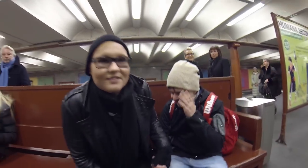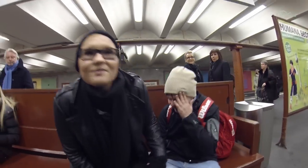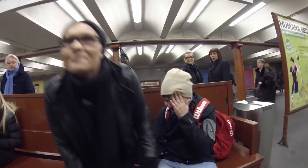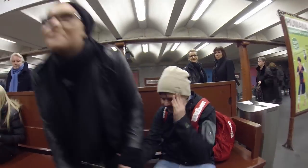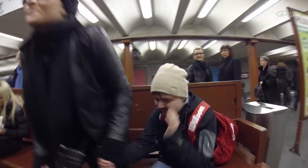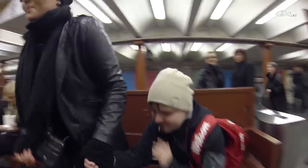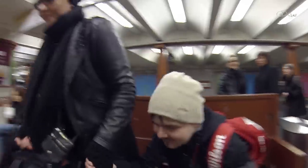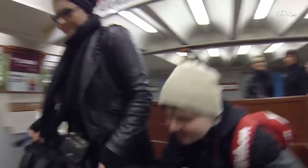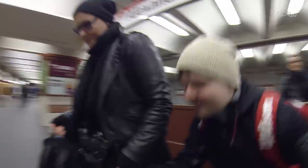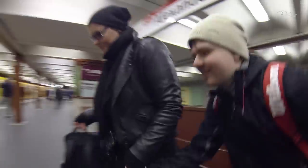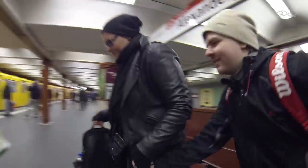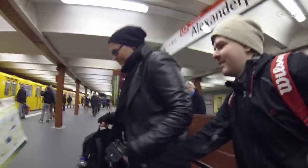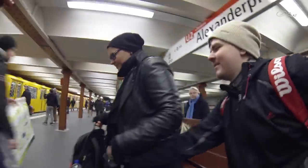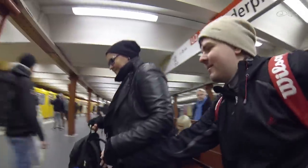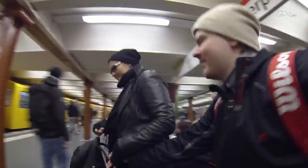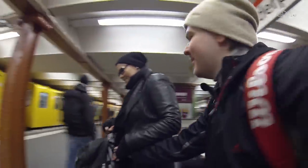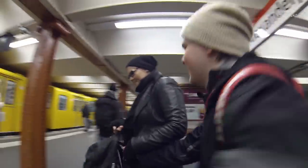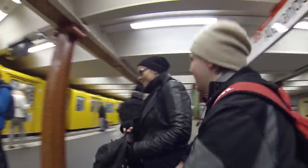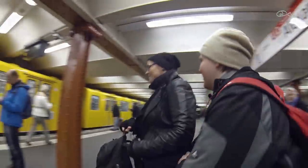(Die Bahn fährt ein.)